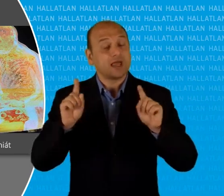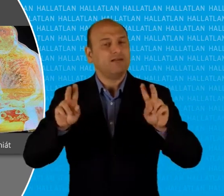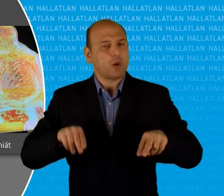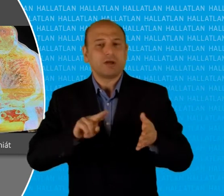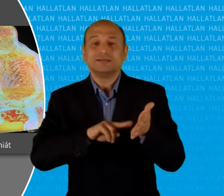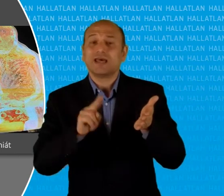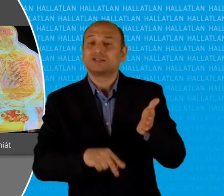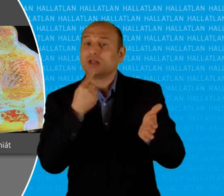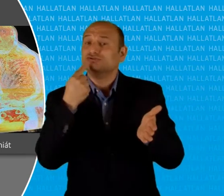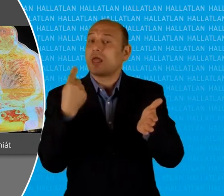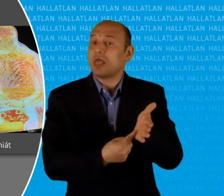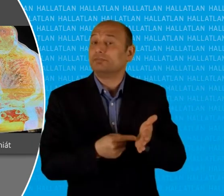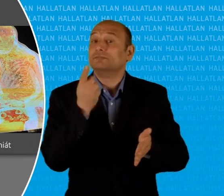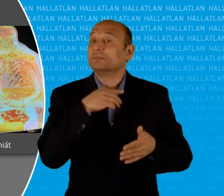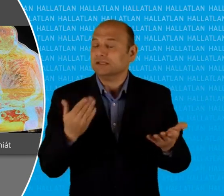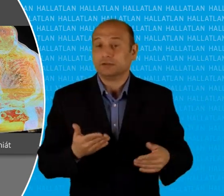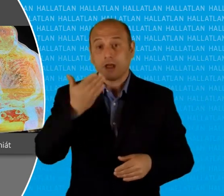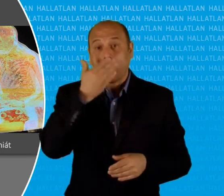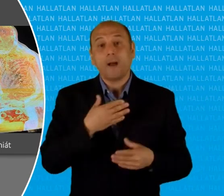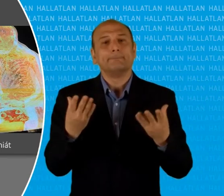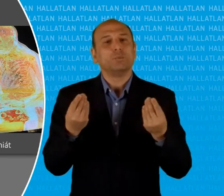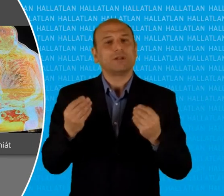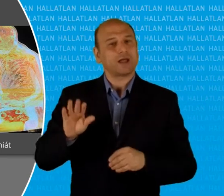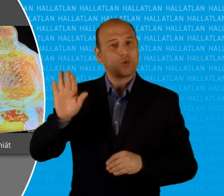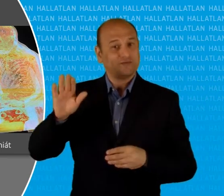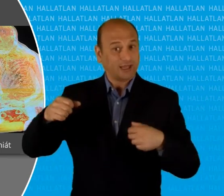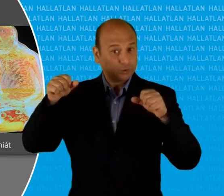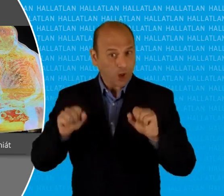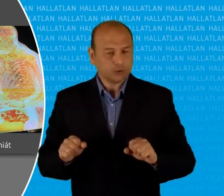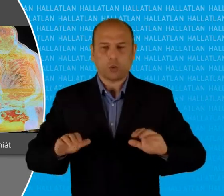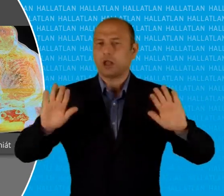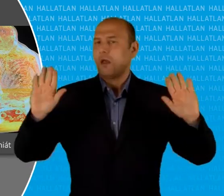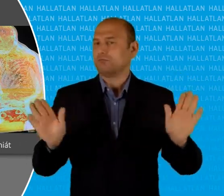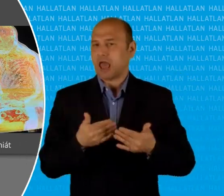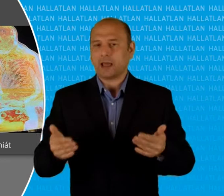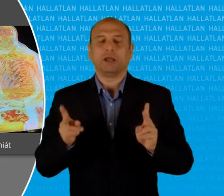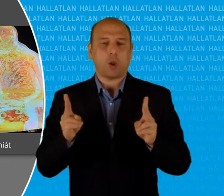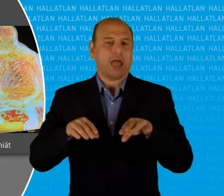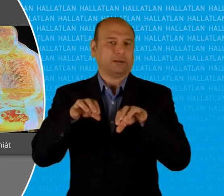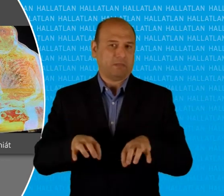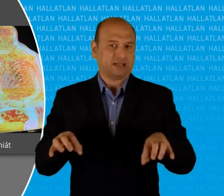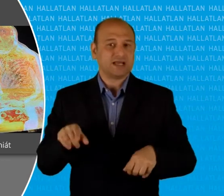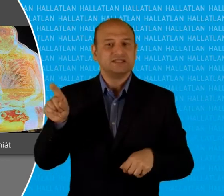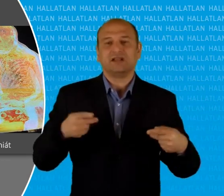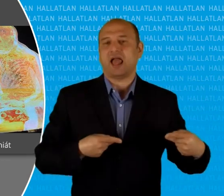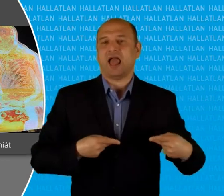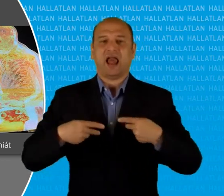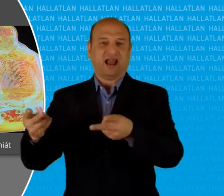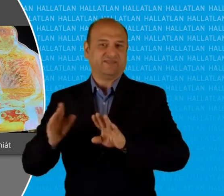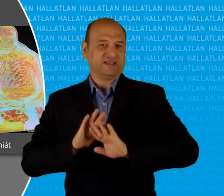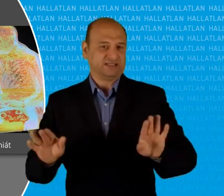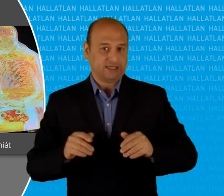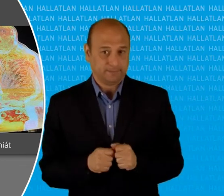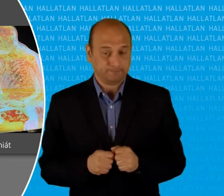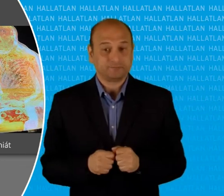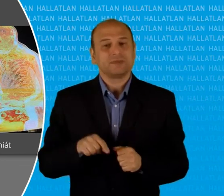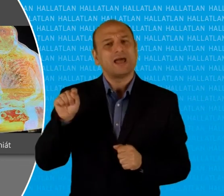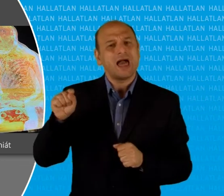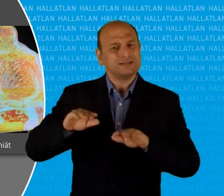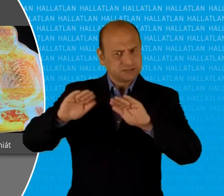A szerződés szerint egy műtárgy tulajdonosa bármikor megteheti, hogy elviszi a tőle kölcsönzött tárgyakat.